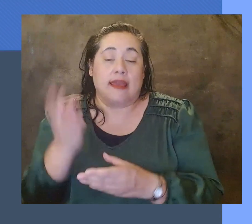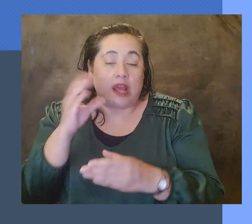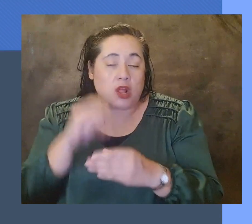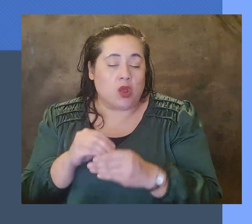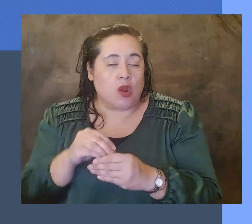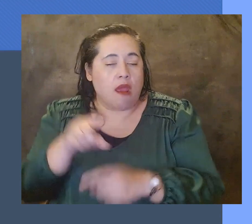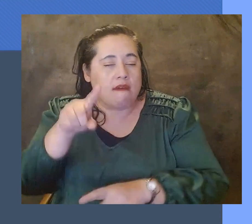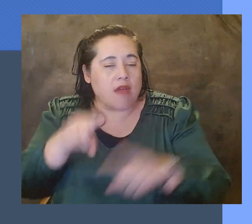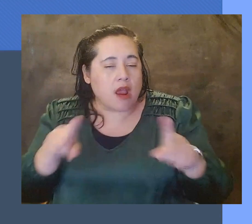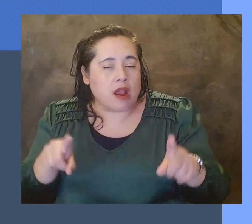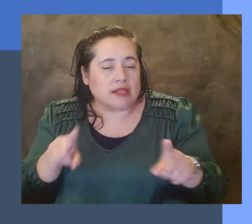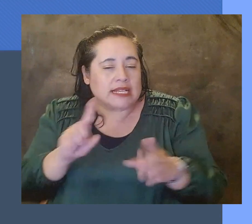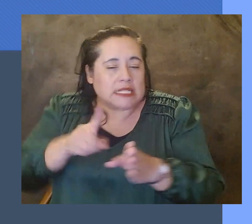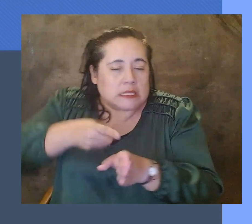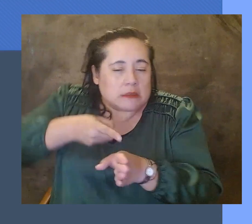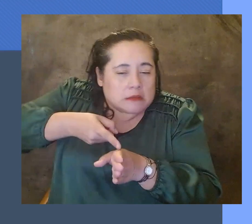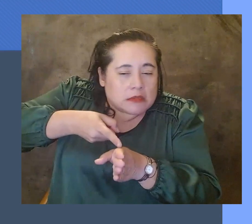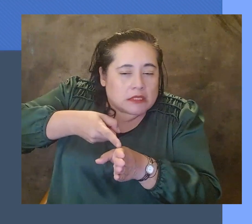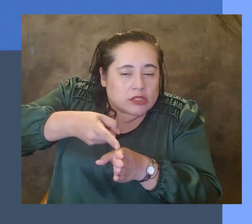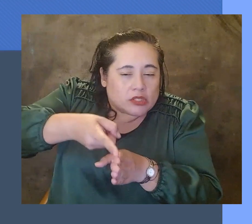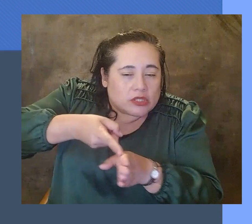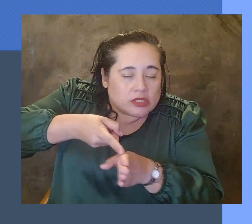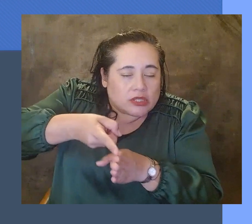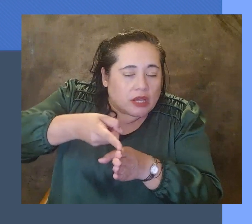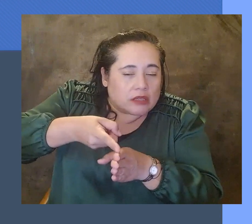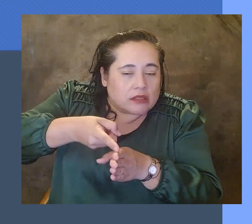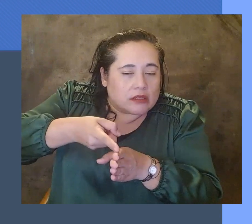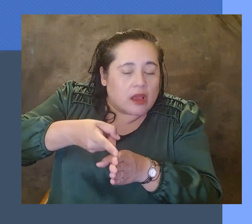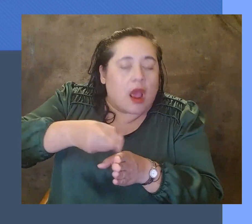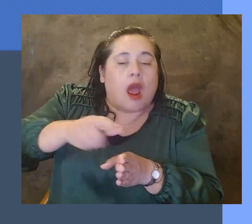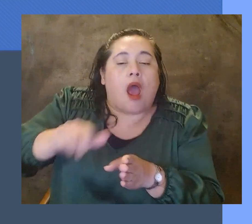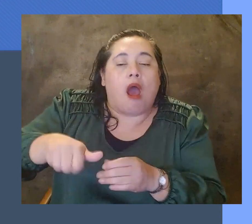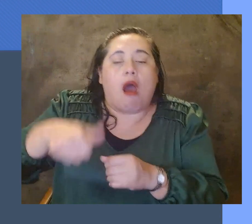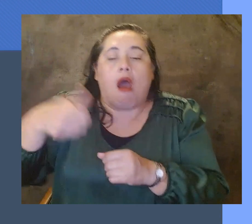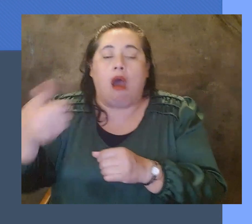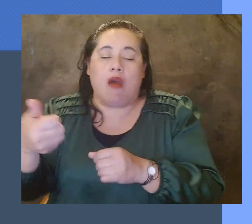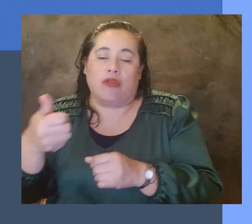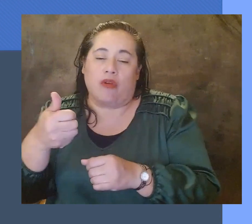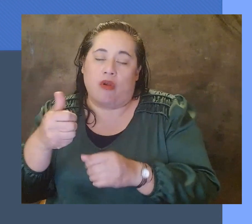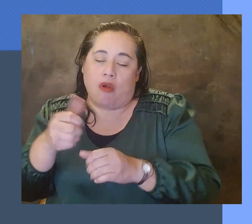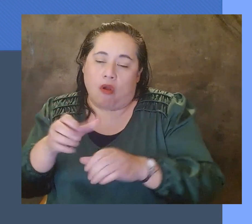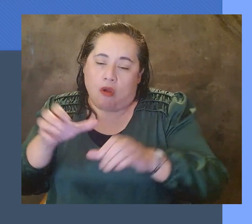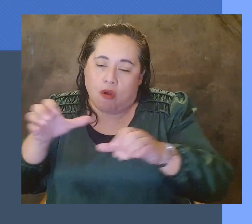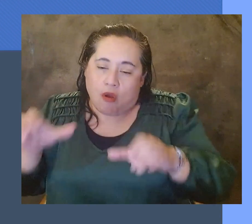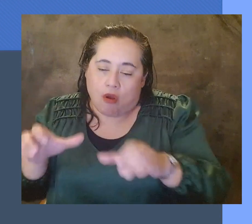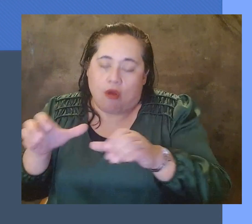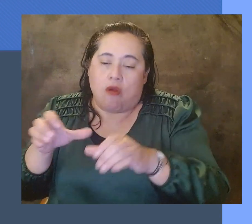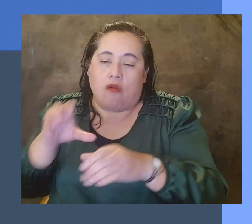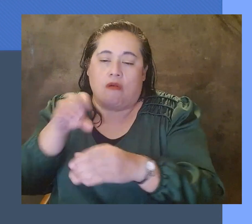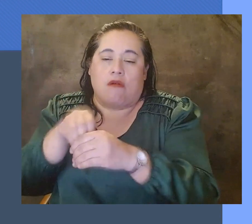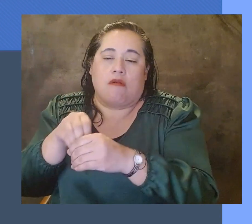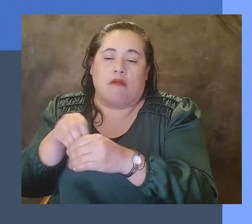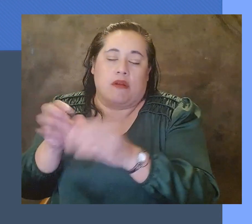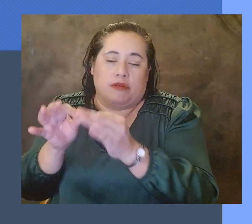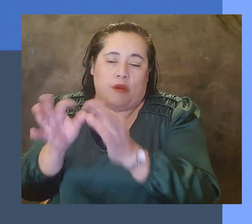Incluye varias especializaciones en cuáles ... otros practicantes han fundado varias ...